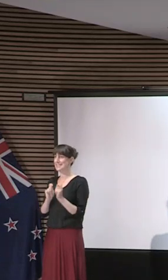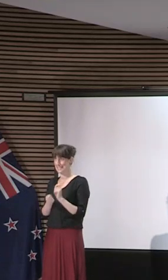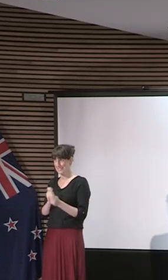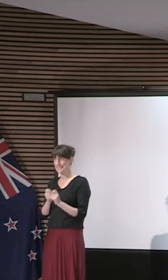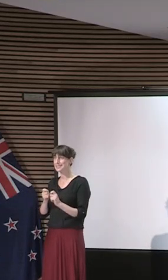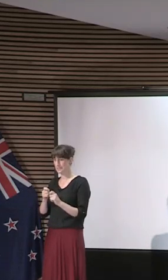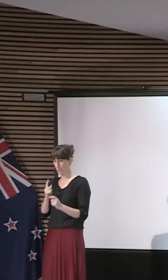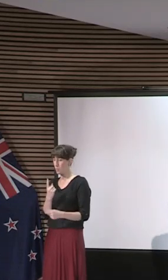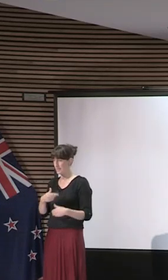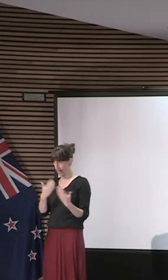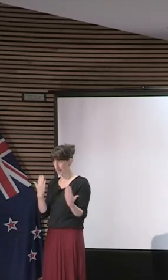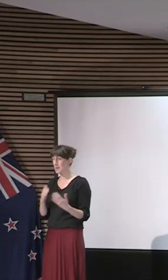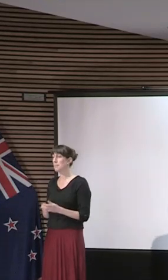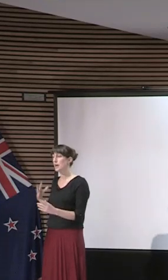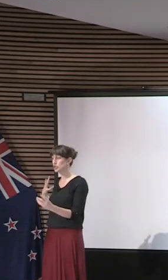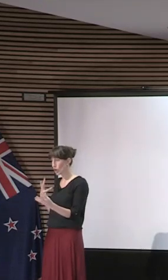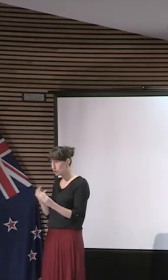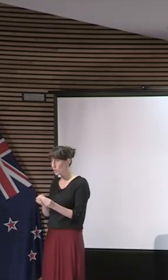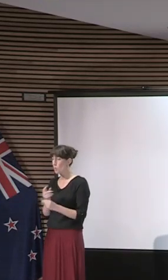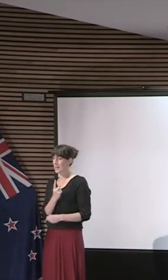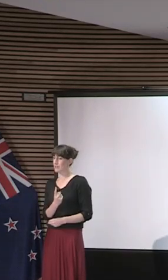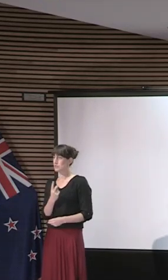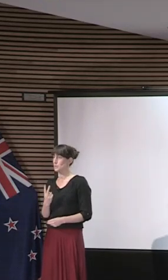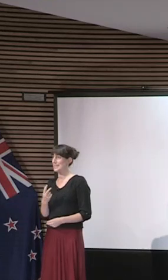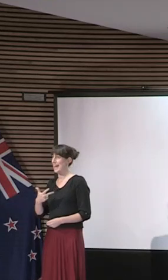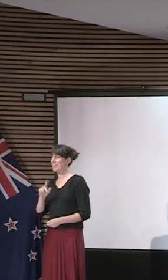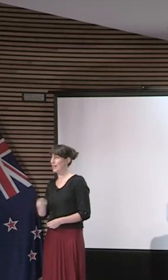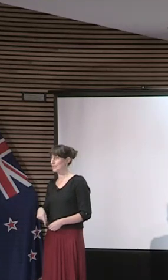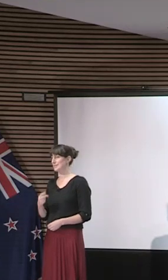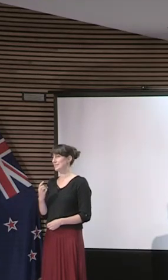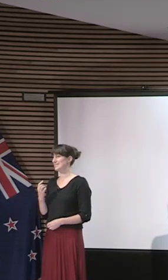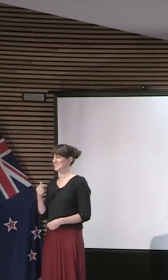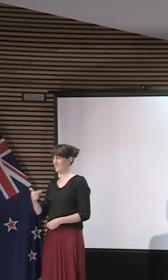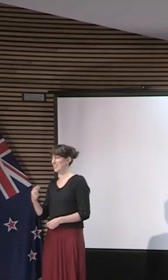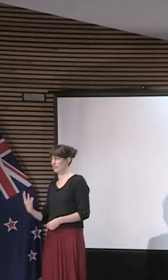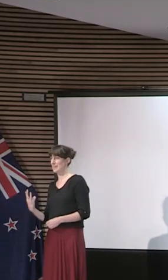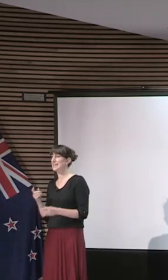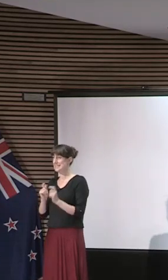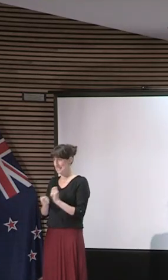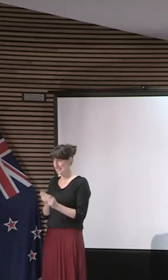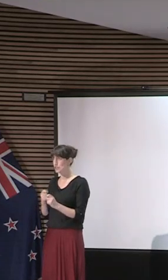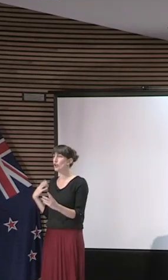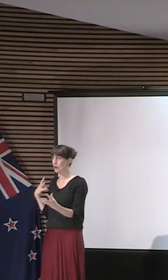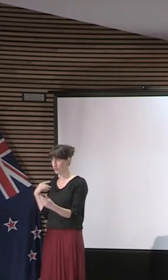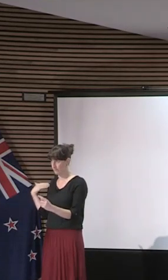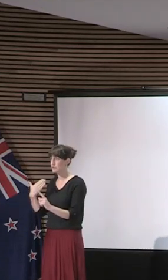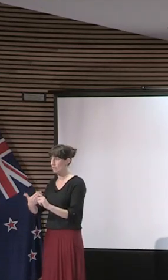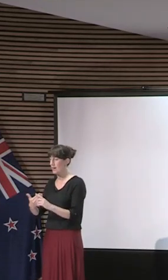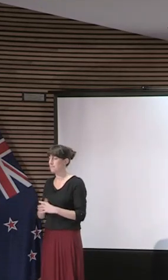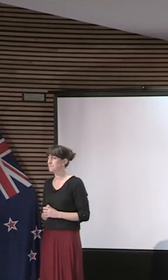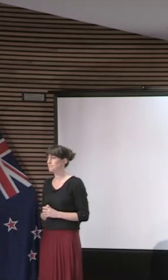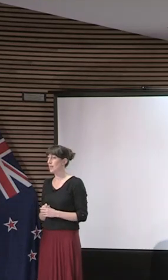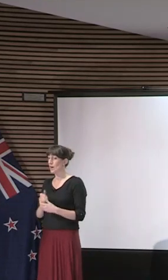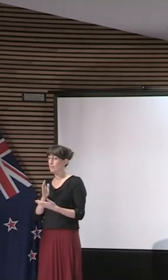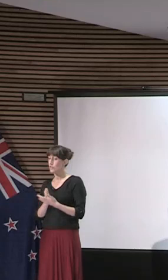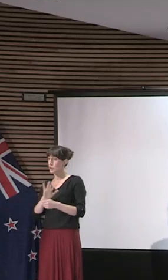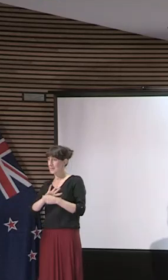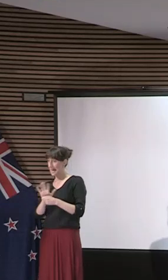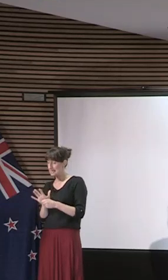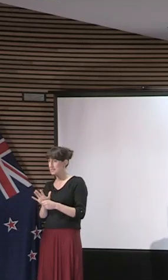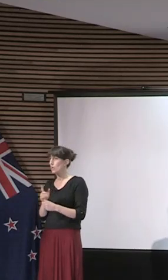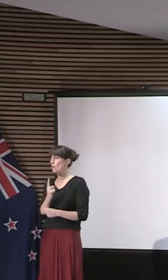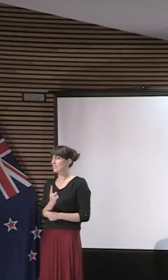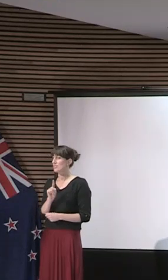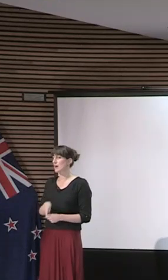kaha tiaki ana. Inanahi 2,637